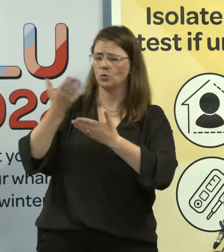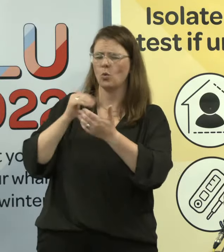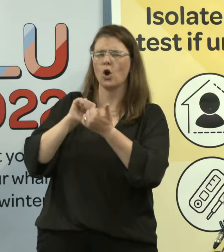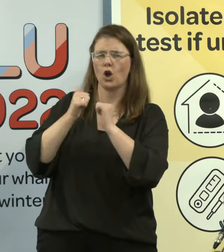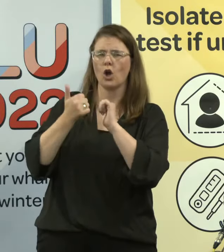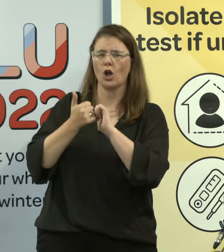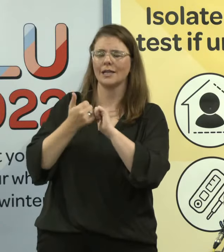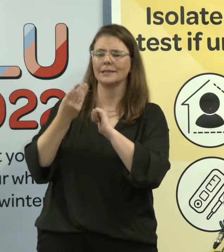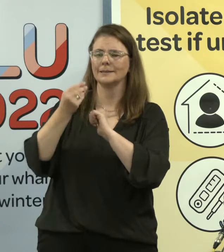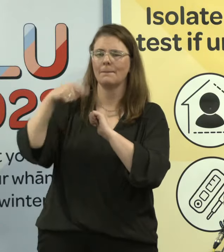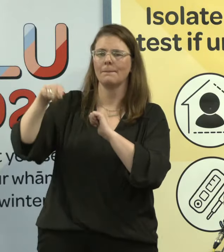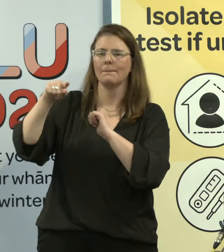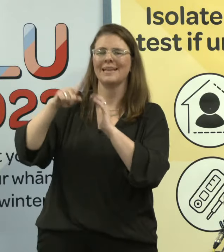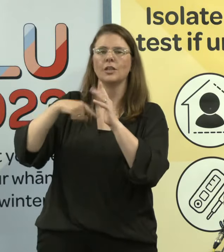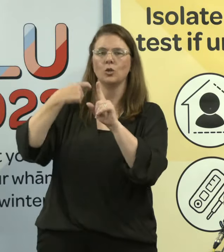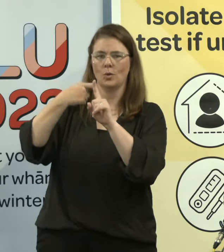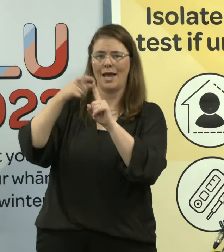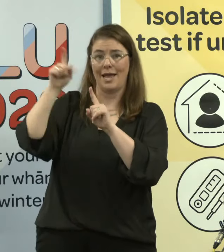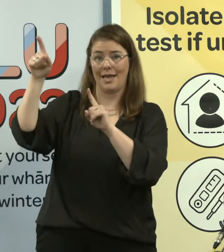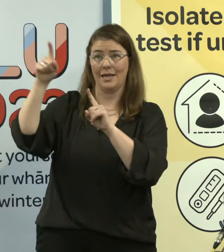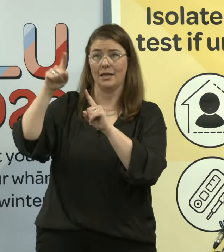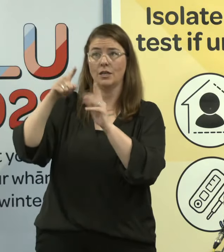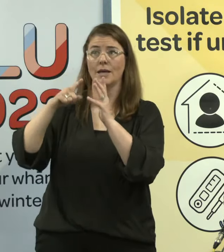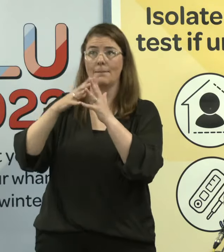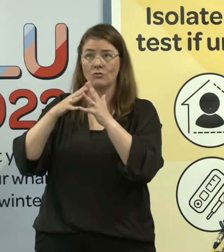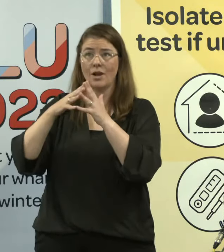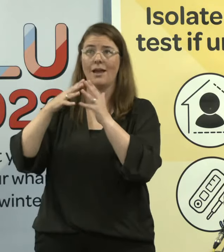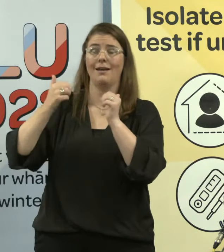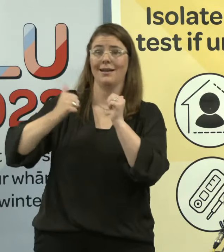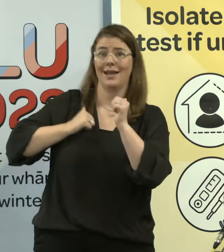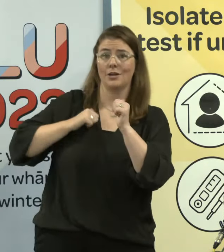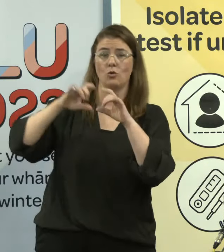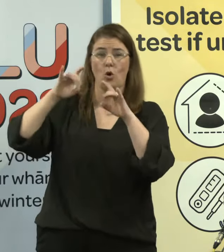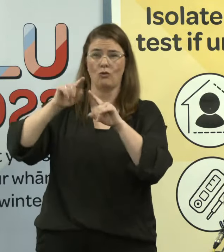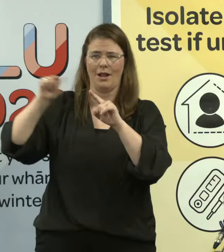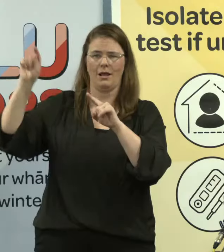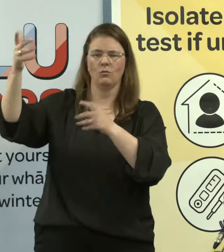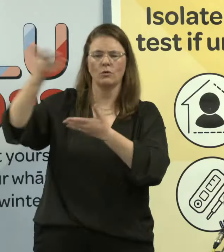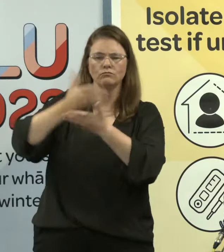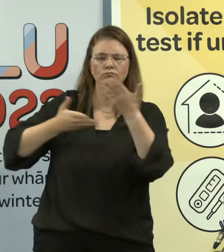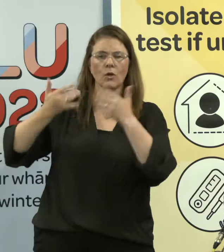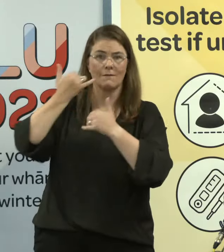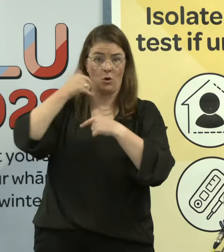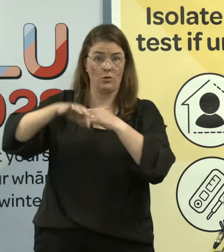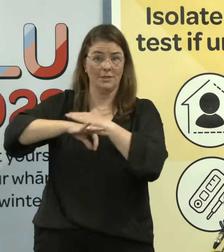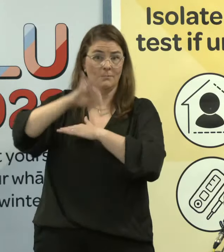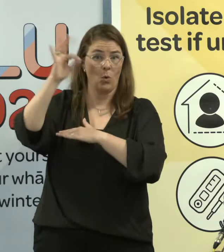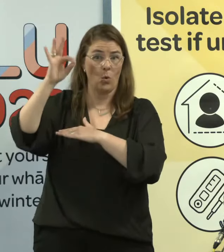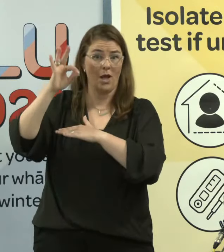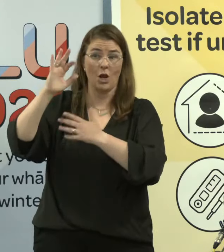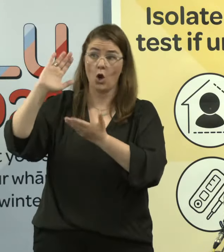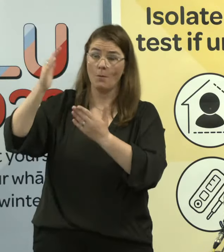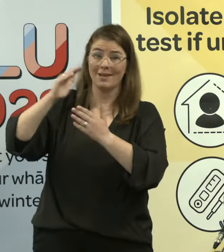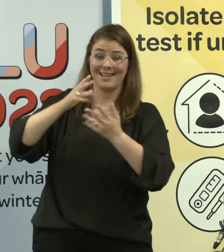Aotearoa. I puta mai ahau i